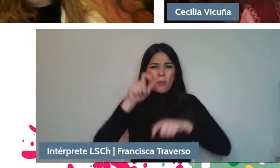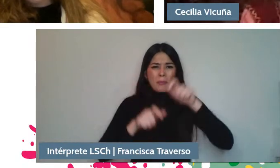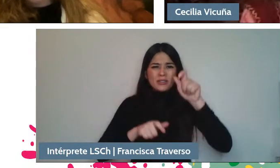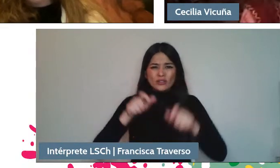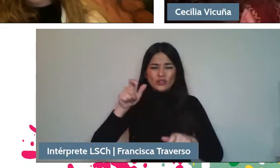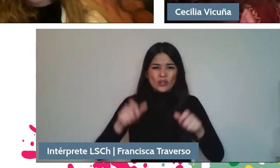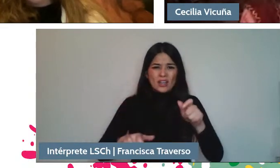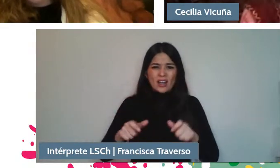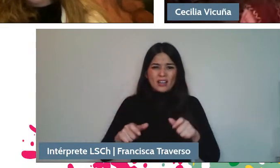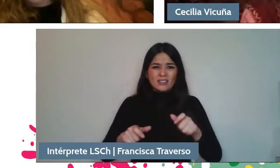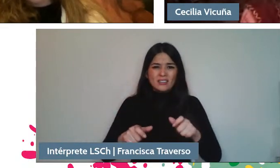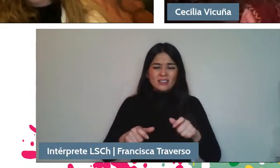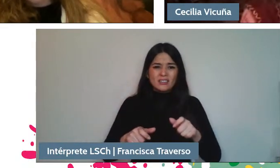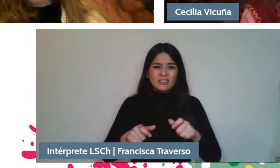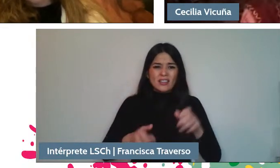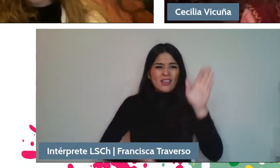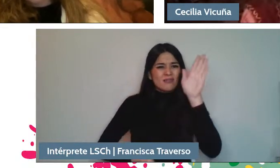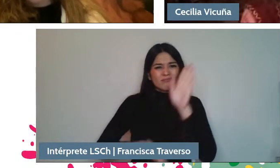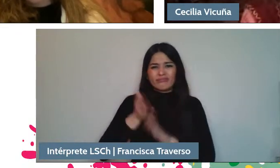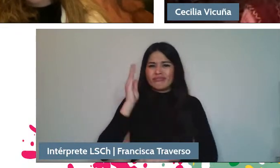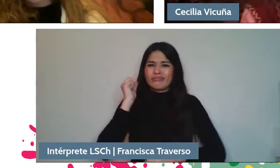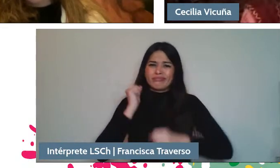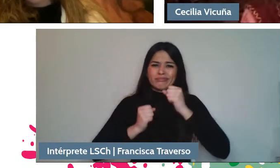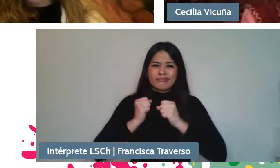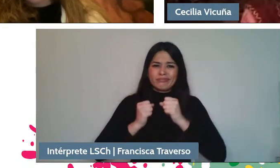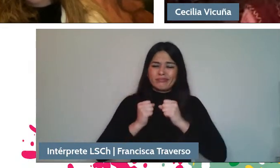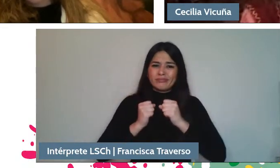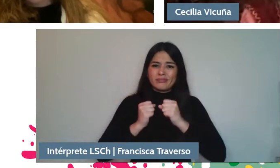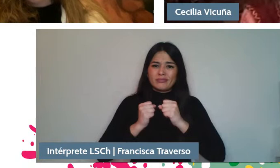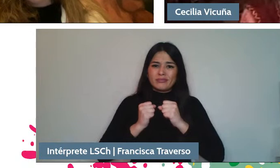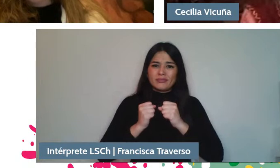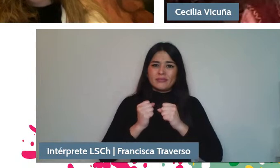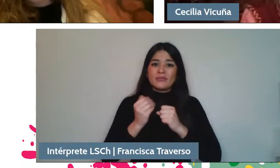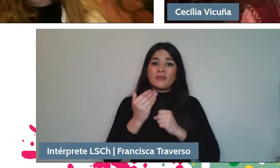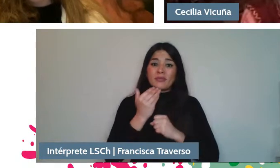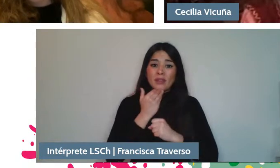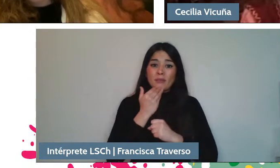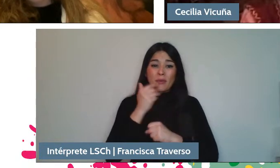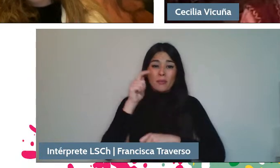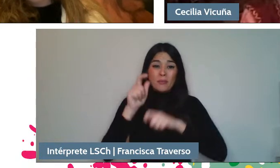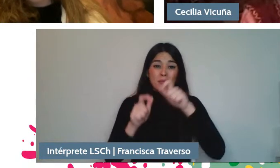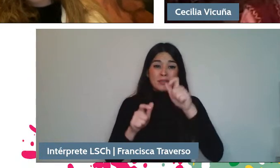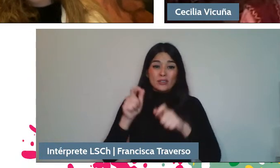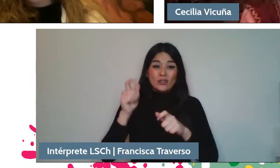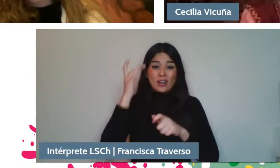sino también a intelectuales de la República Española.